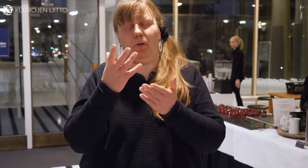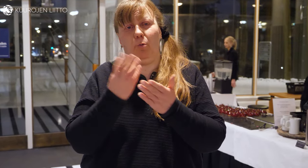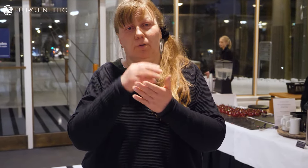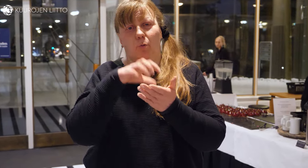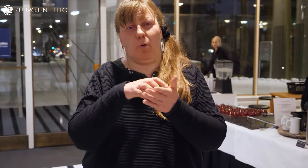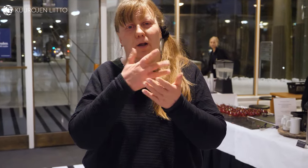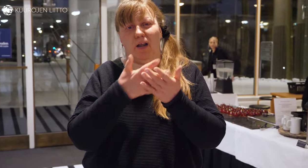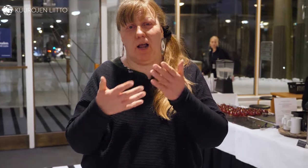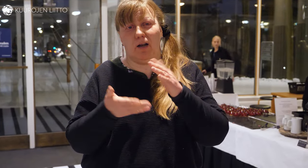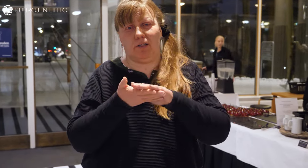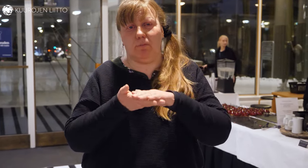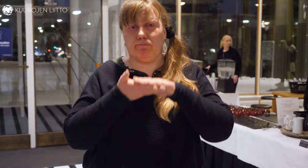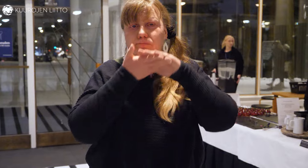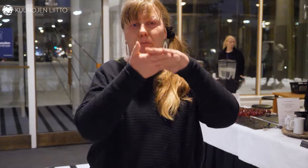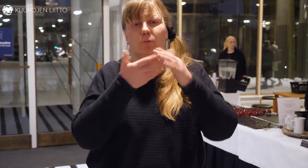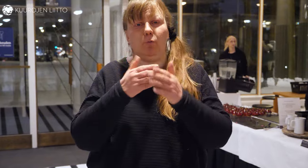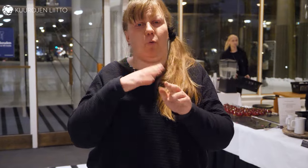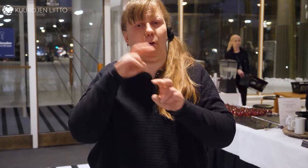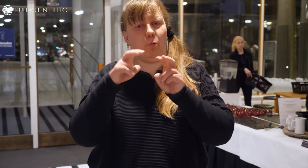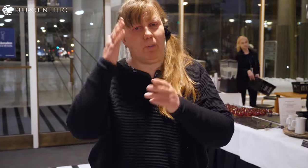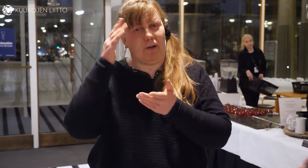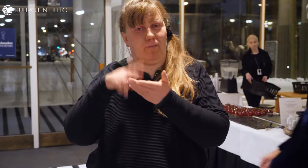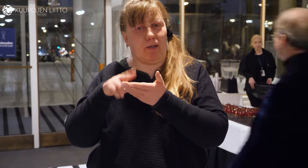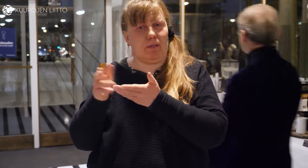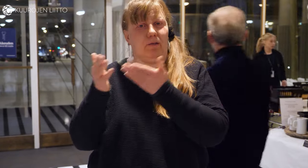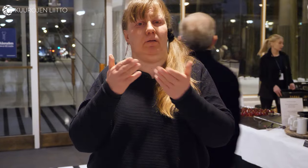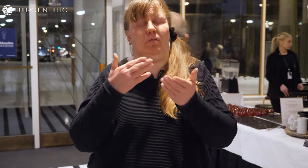on myös parantunut huomattavasti täällä tuotettavan tutkimustiedon myötä.